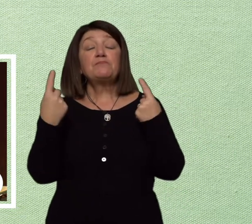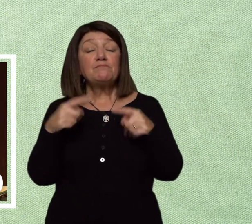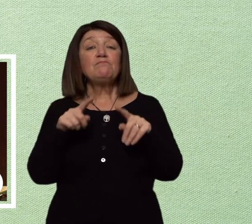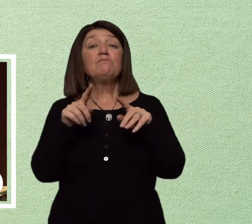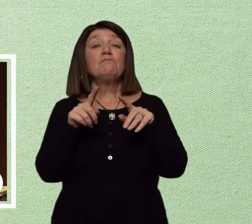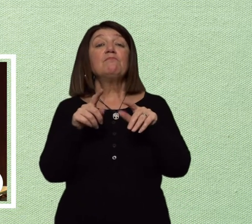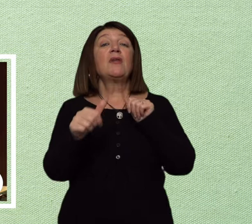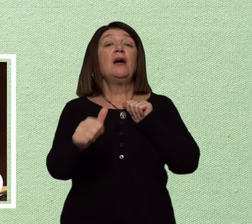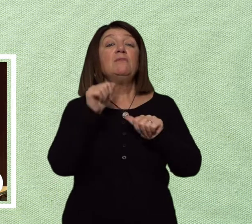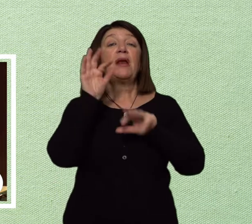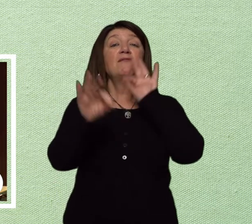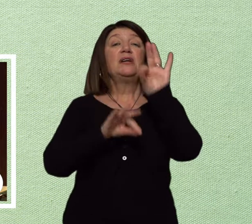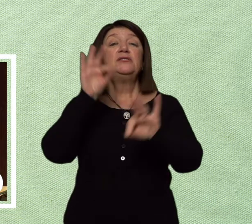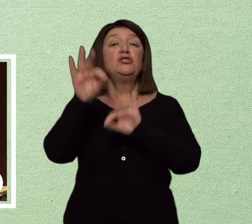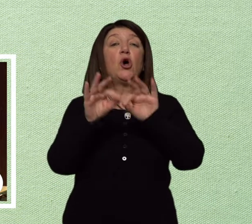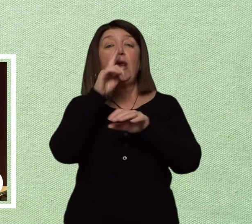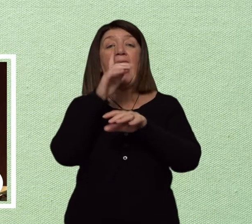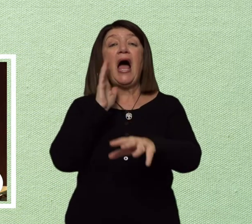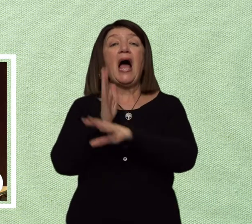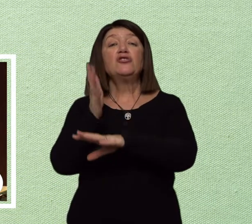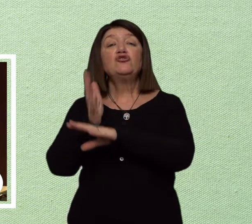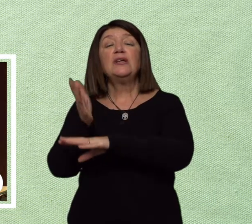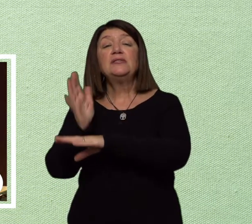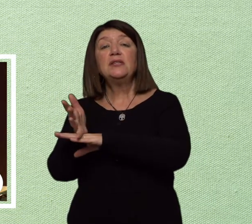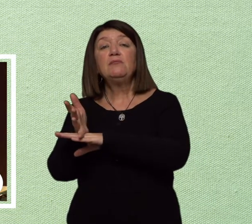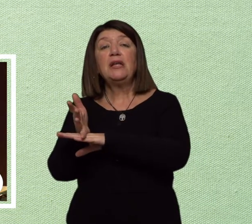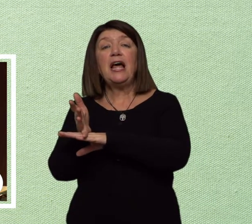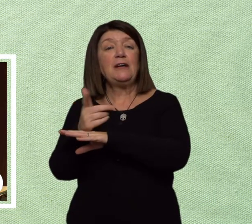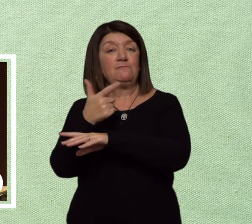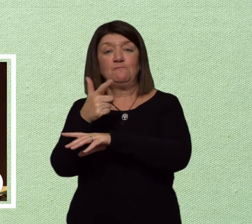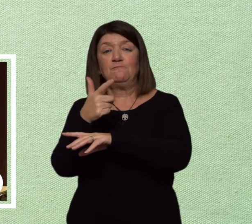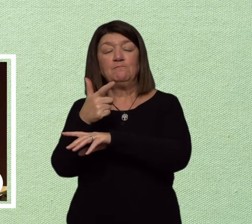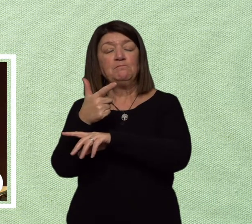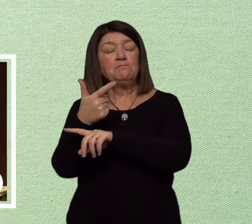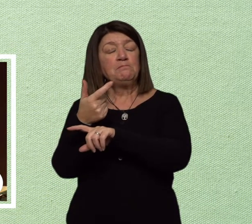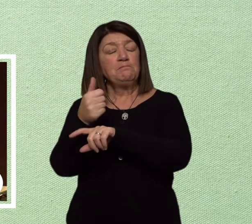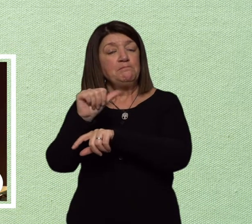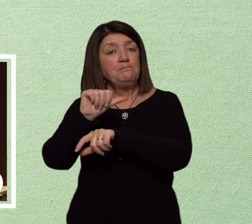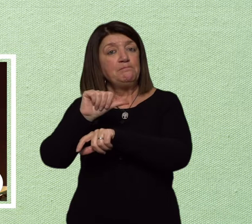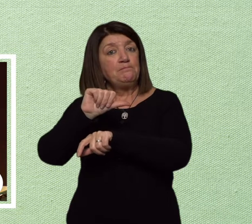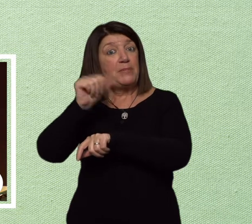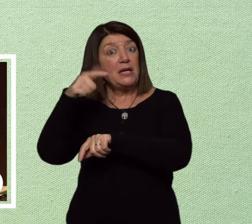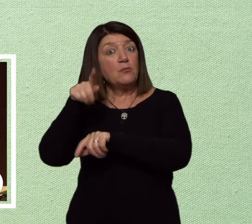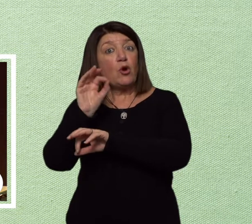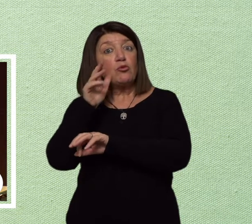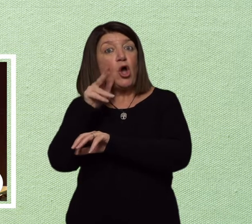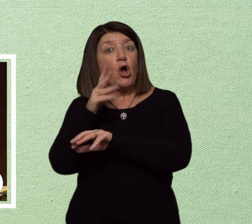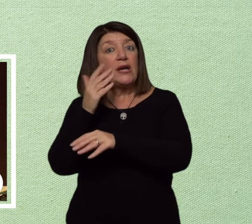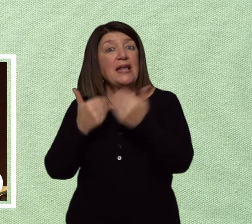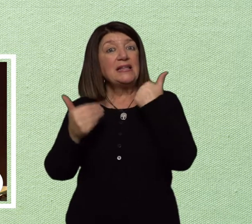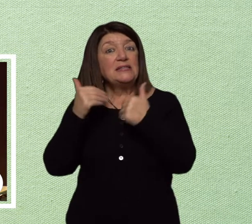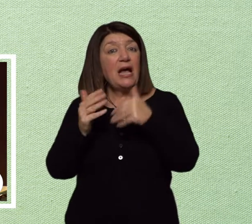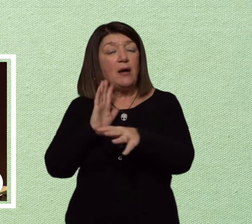non è accessibile alle, in particolare, alle donne con disabilità. Perché? ho sfogliato un po' in questa